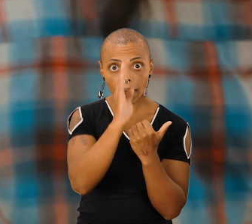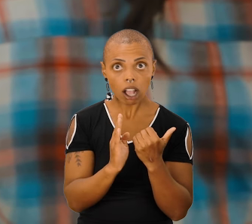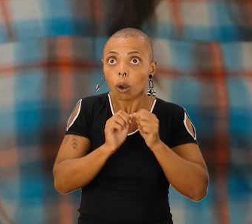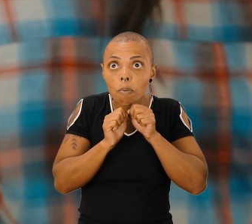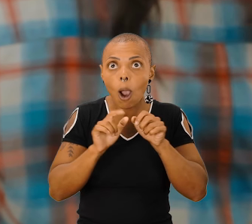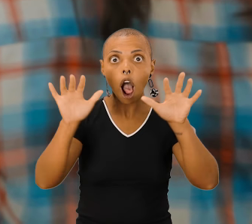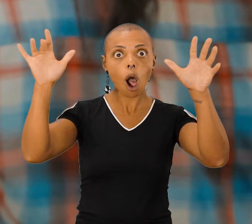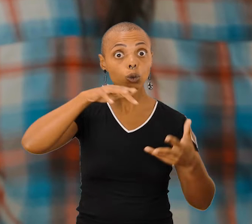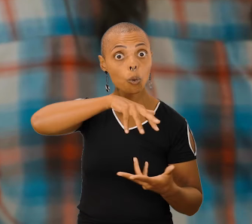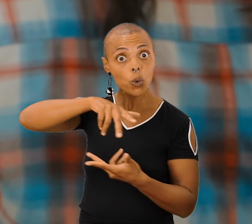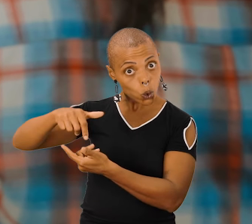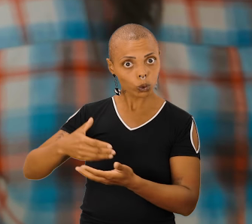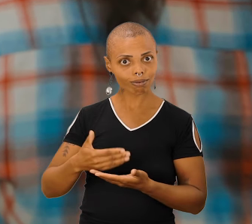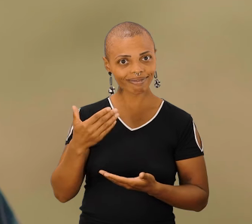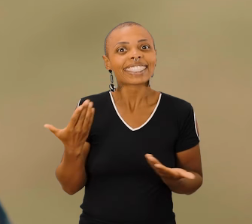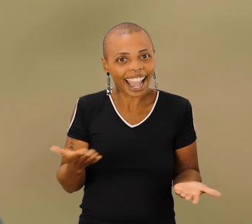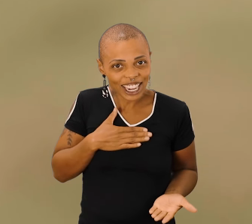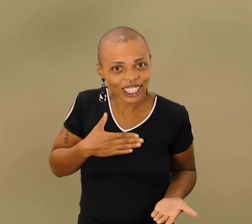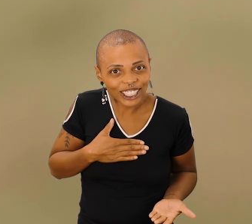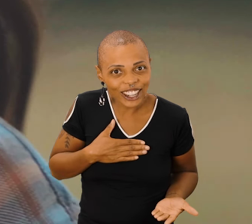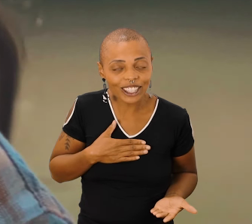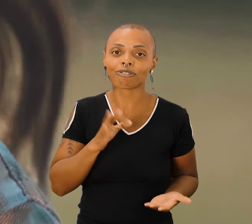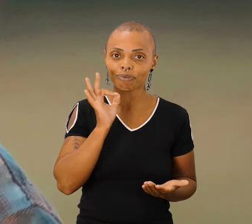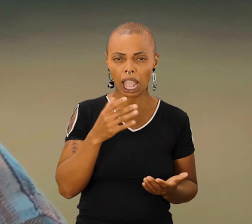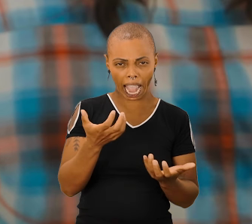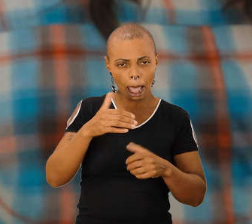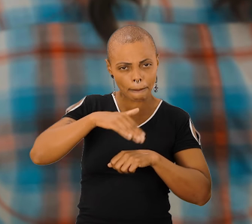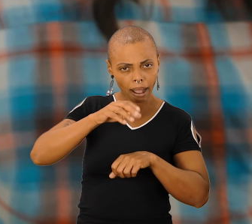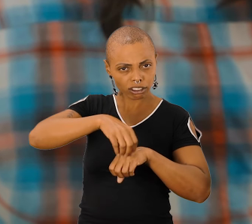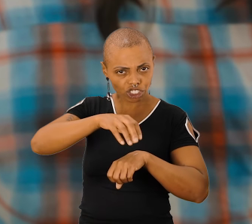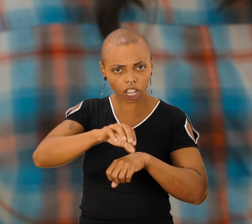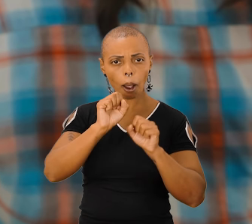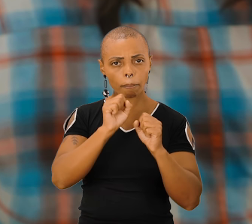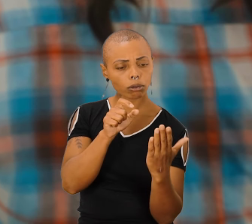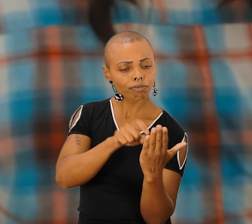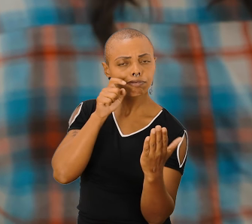E aí, gostaram? É... para mais dicas, é só apertar o play, viu, bebês? Agora...